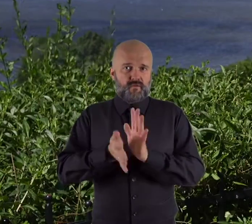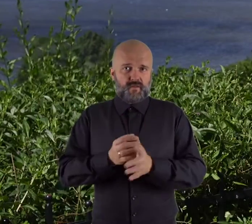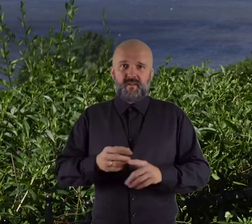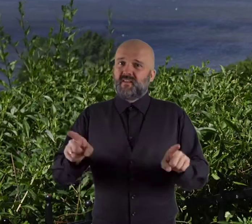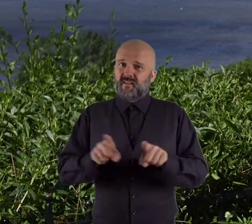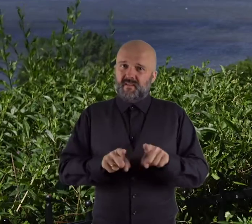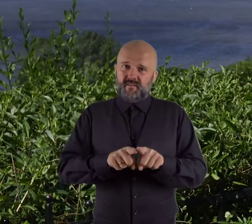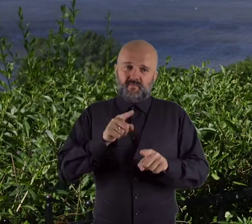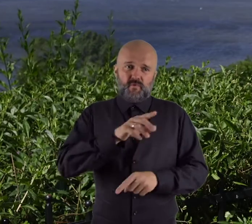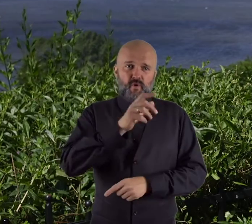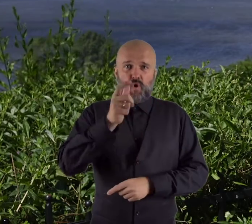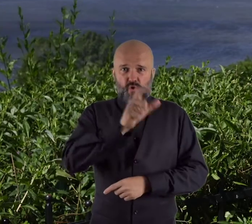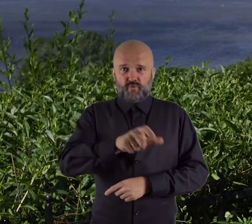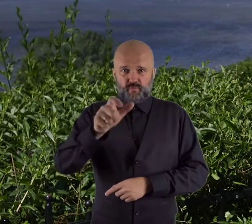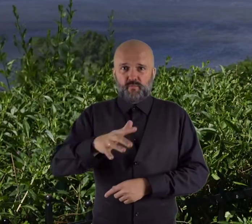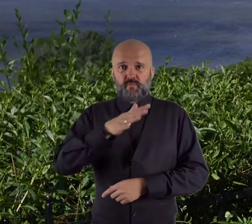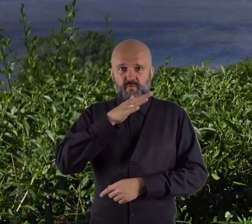w tym również płocczan pochodzenia żydowskiego.